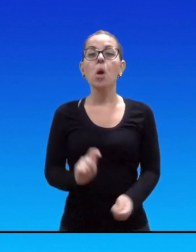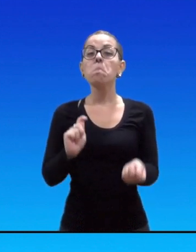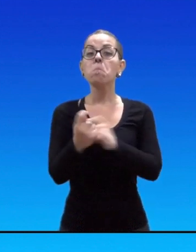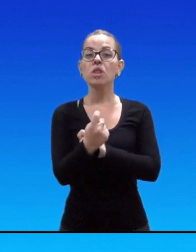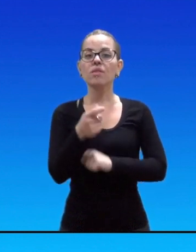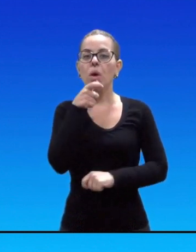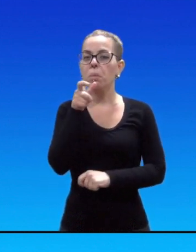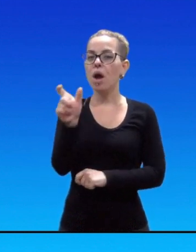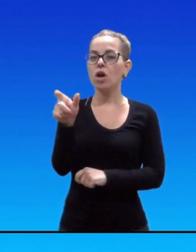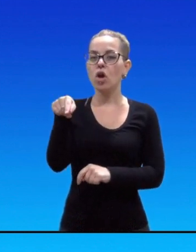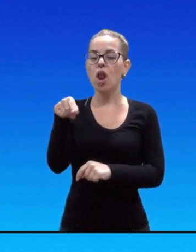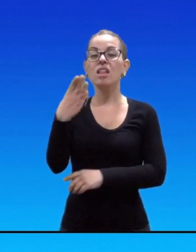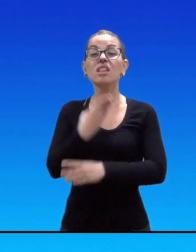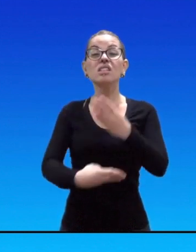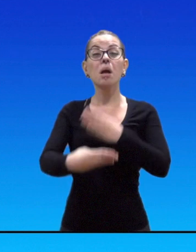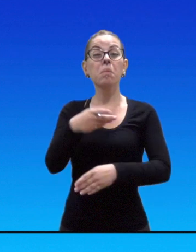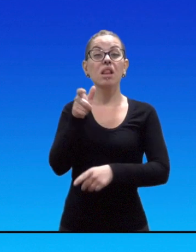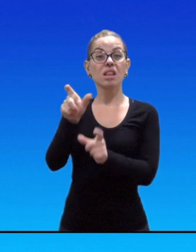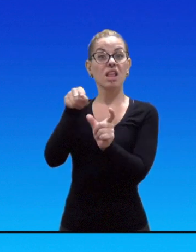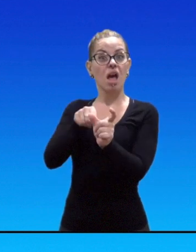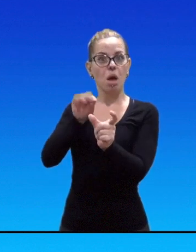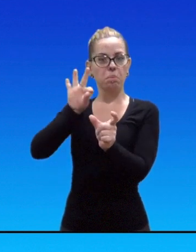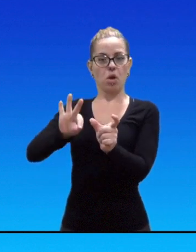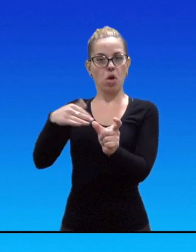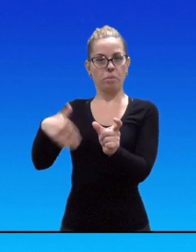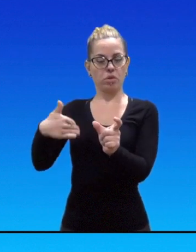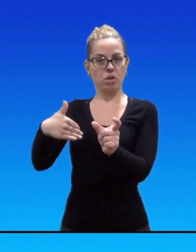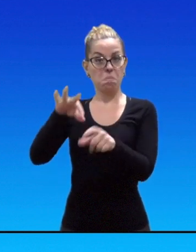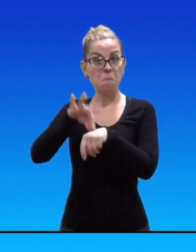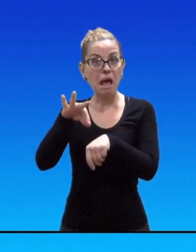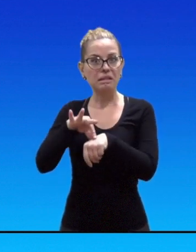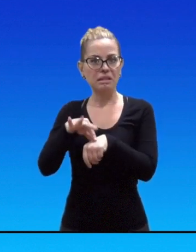all'eliminazione del significato della parola "disabilità" intesa come malattia,